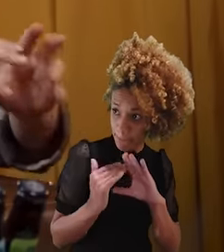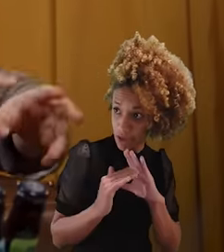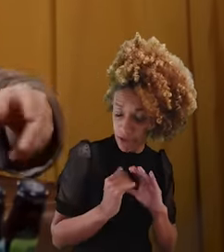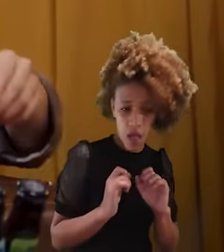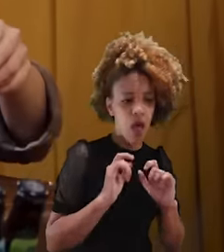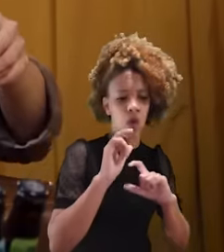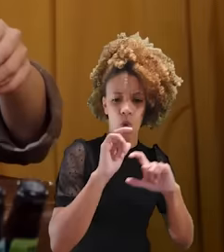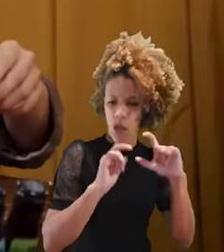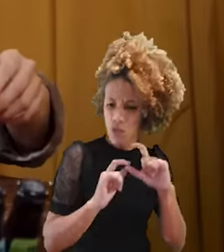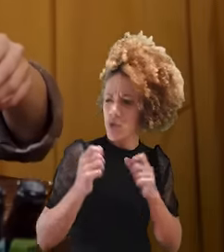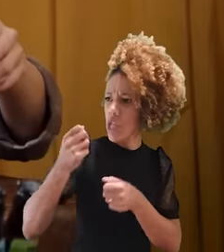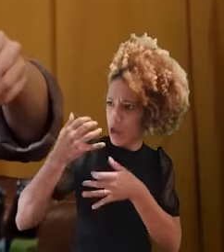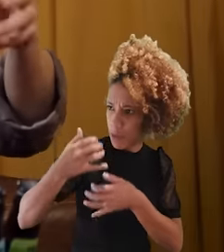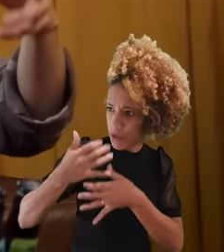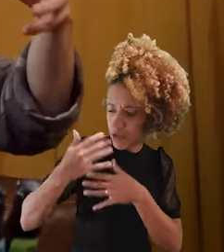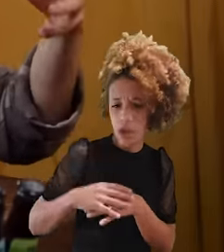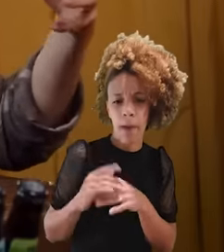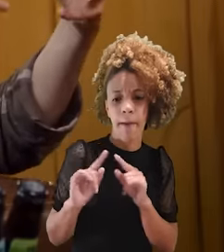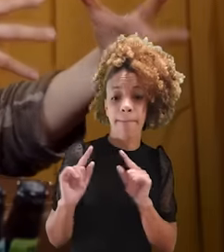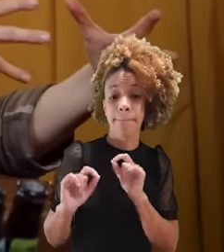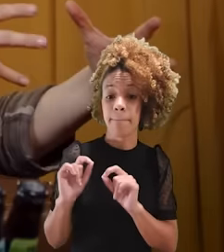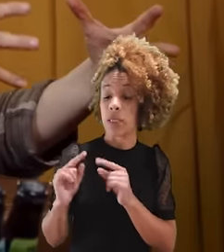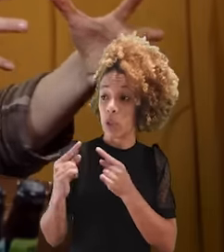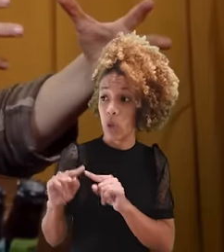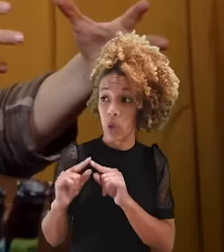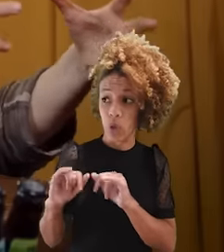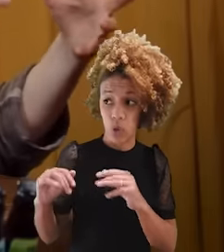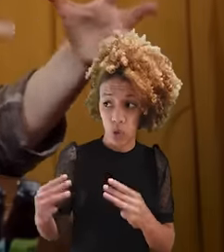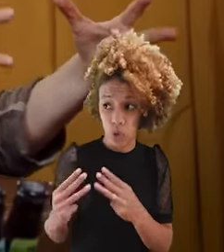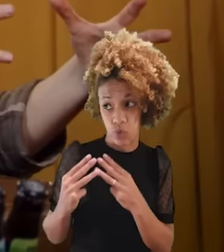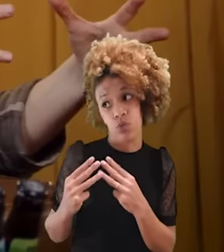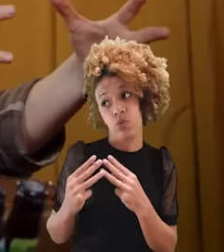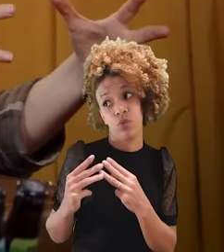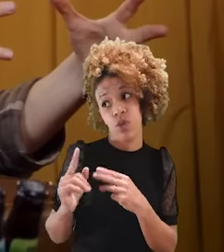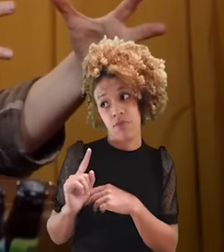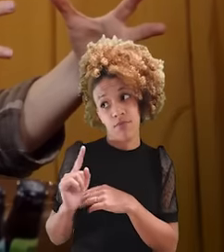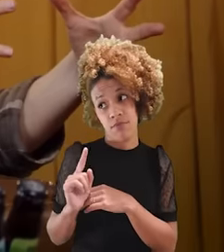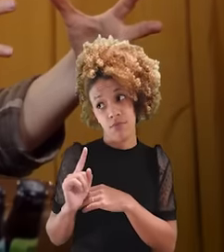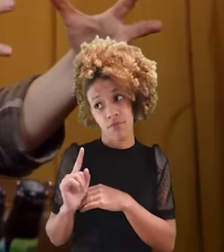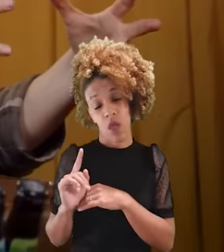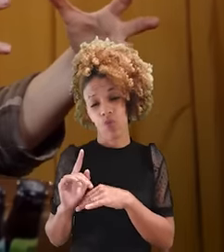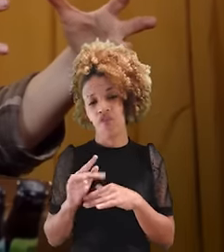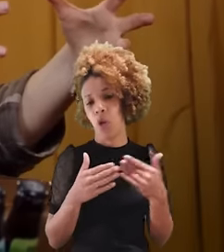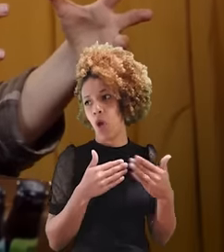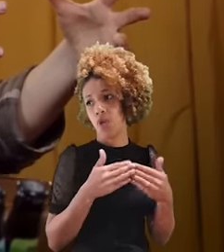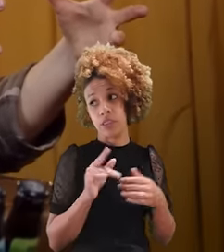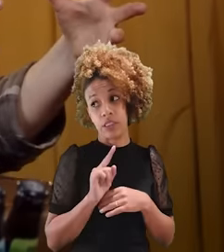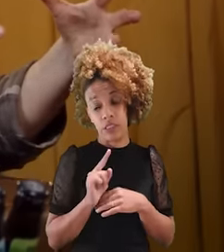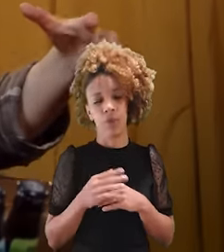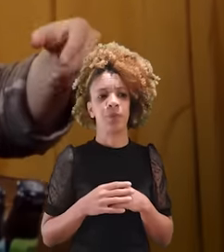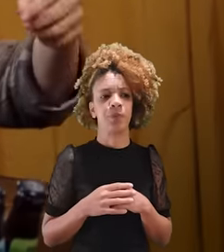coisas e comentários que falam dos judeus não estão falando de nataro sabe E aí eu eu tenho